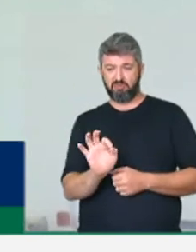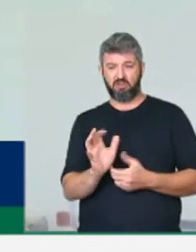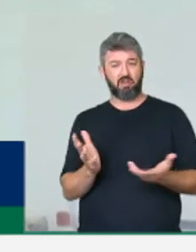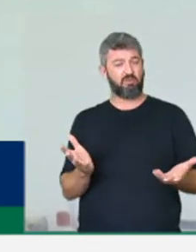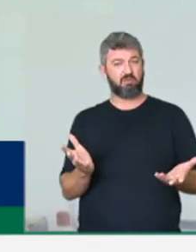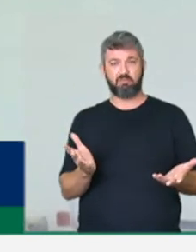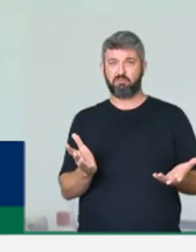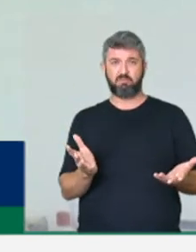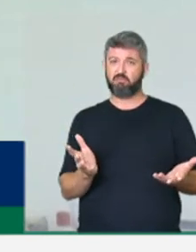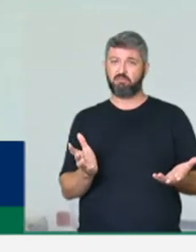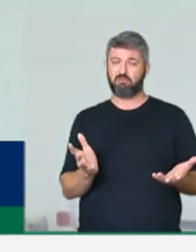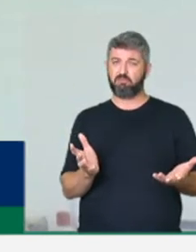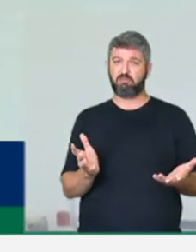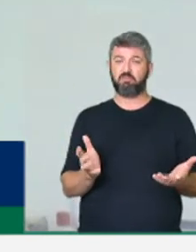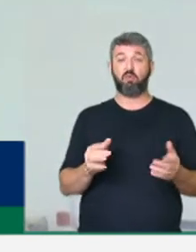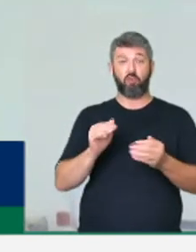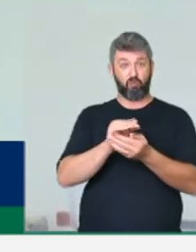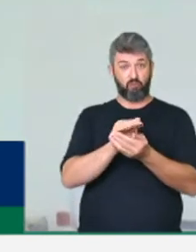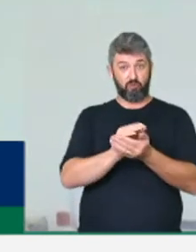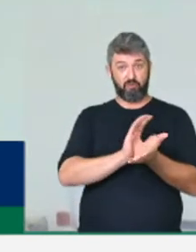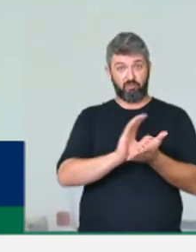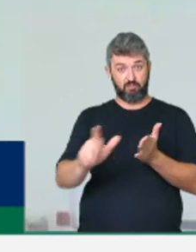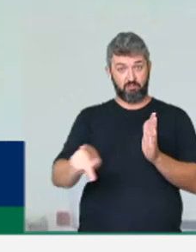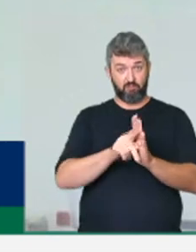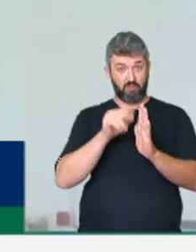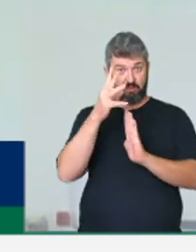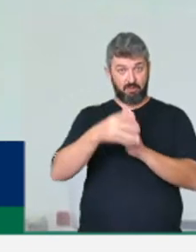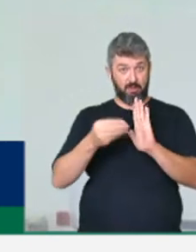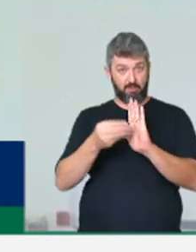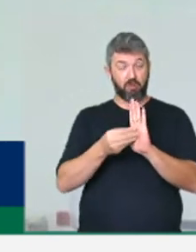ATENDIMENTO CONSTITUCIONAIS, PRESSUPOSTOS CONSTITUCIONAIS. [PRESIDENTE]: COMO